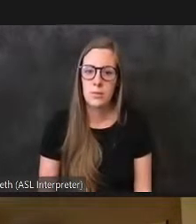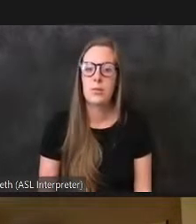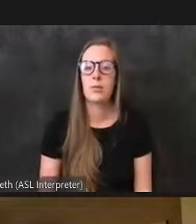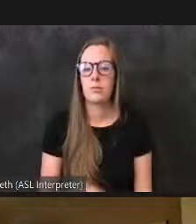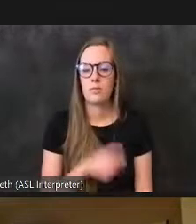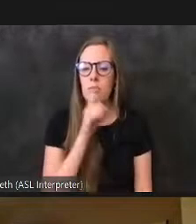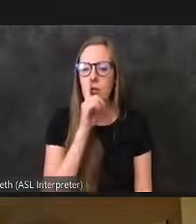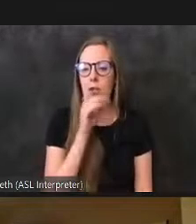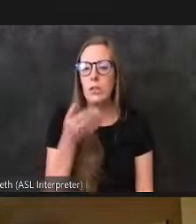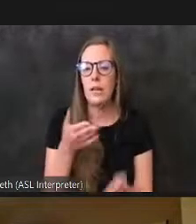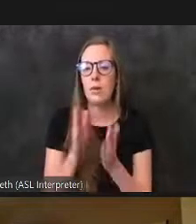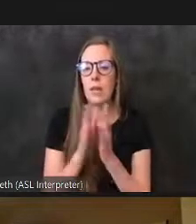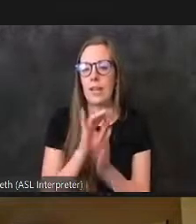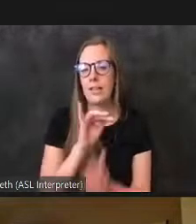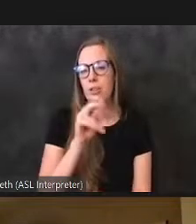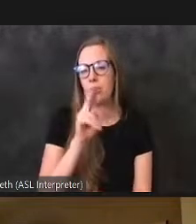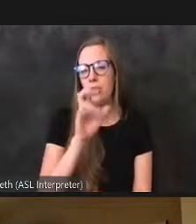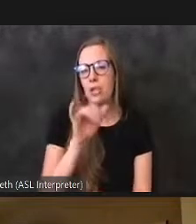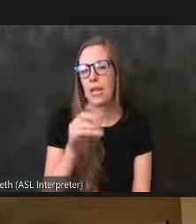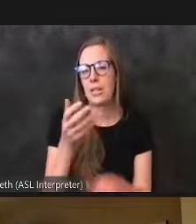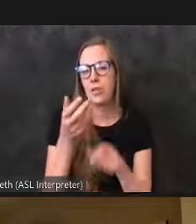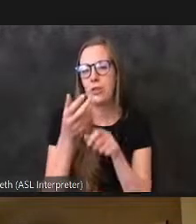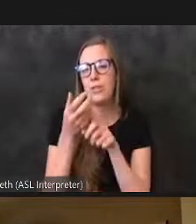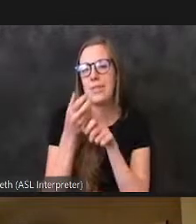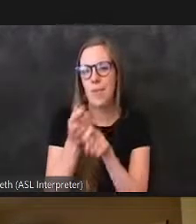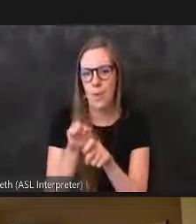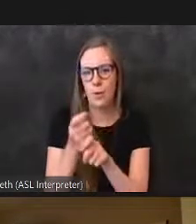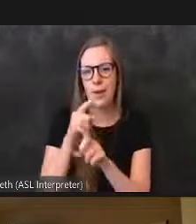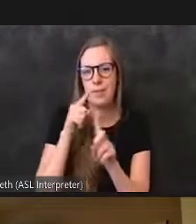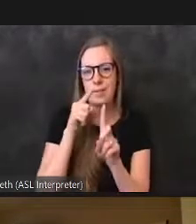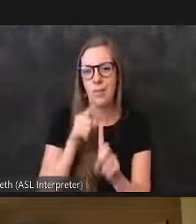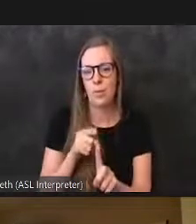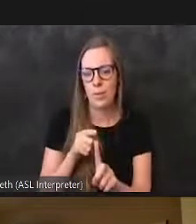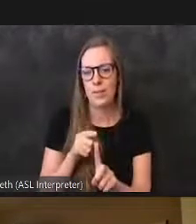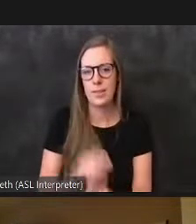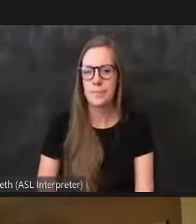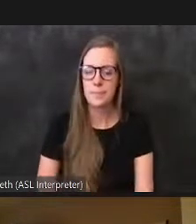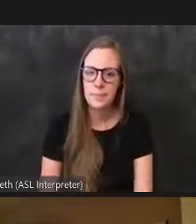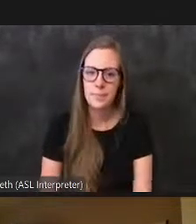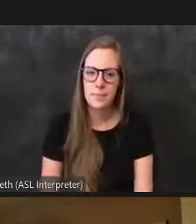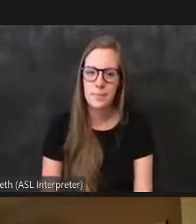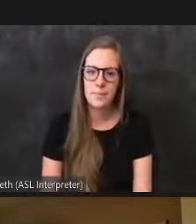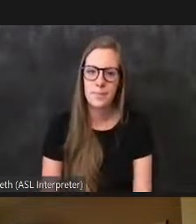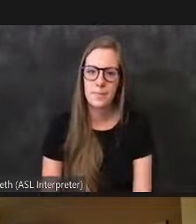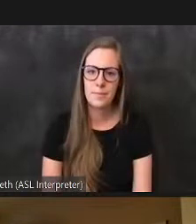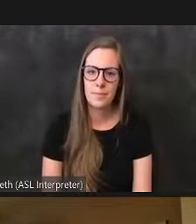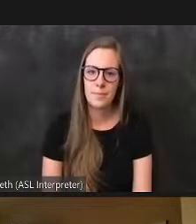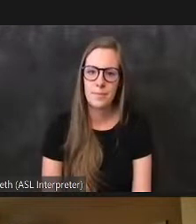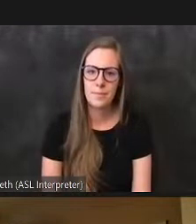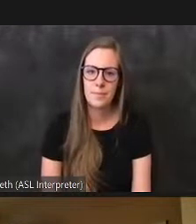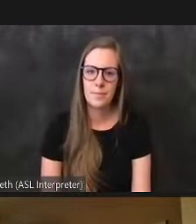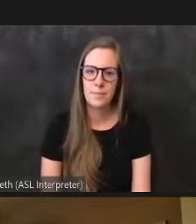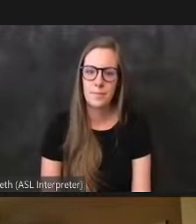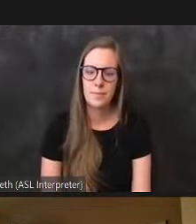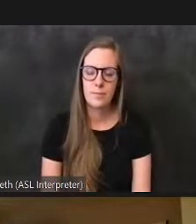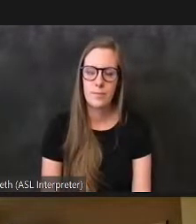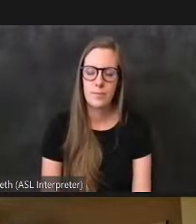Jenny resumen los mensajes claves y yo puedo ayudarla a cómo interpretarlos, esto es grandioso.